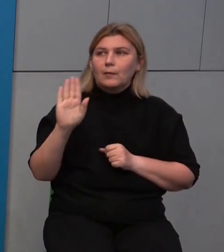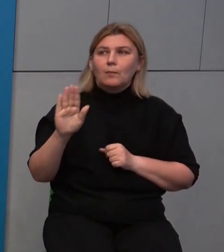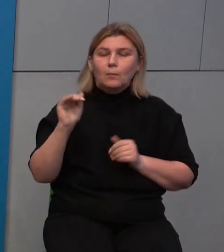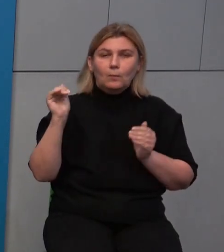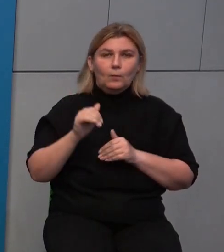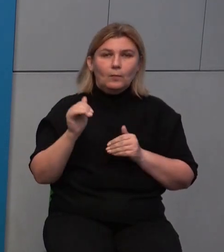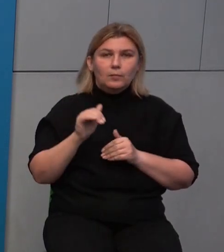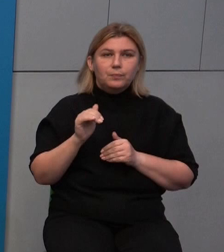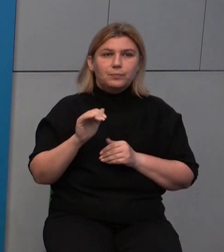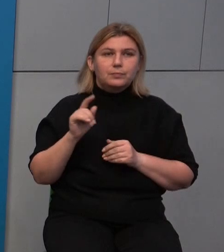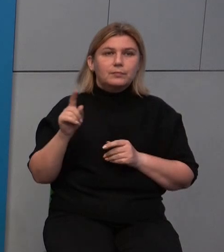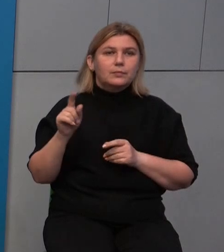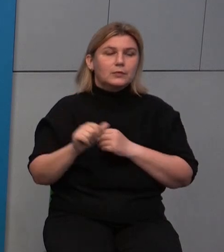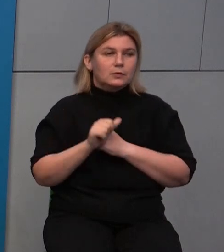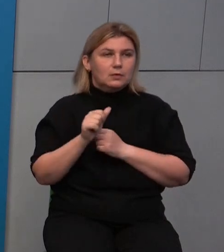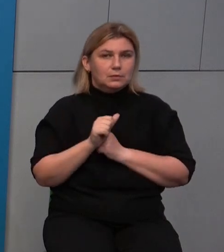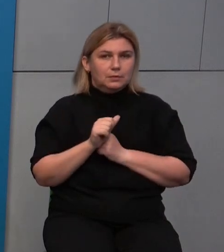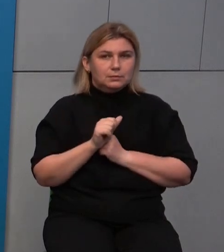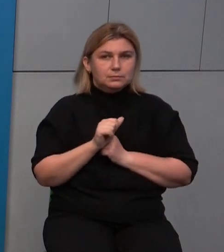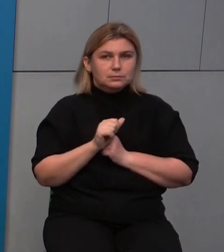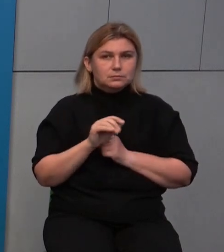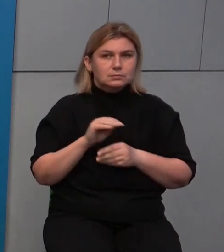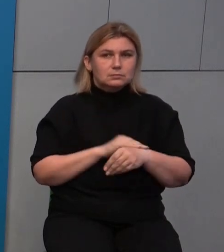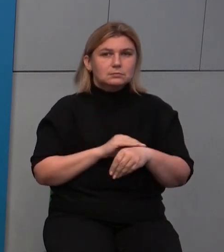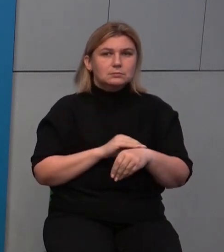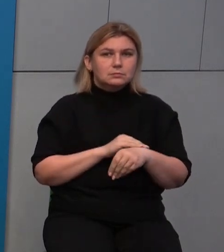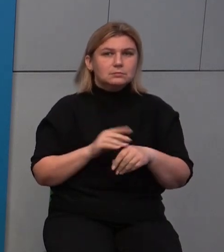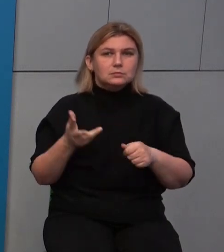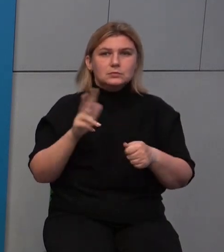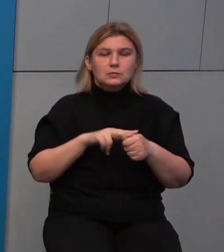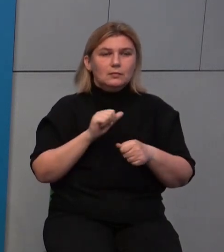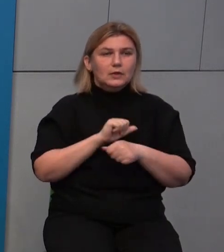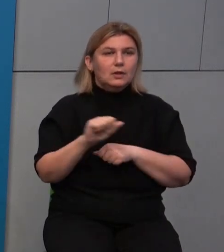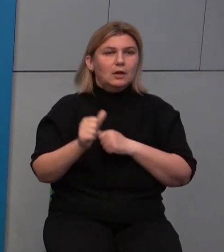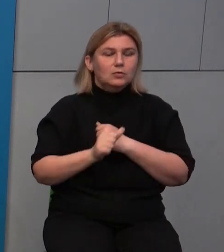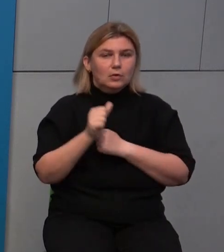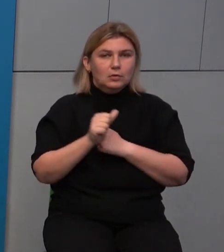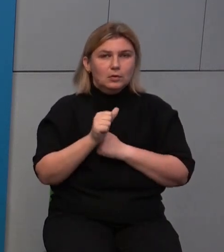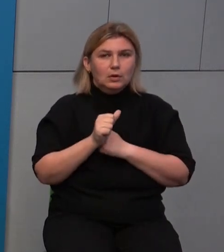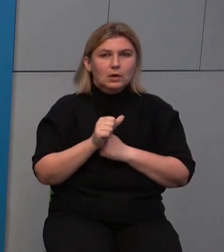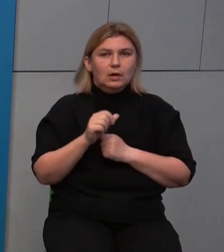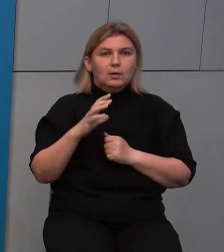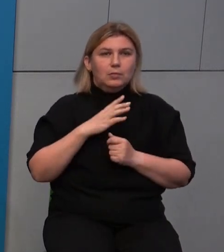mogą mieć państwo do czynienia z materiałami, które nie są dokumentami, a zostały na przykład spreparowane.